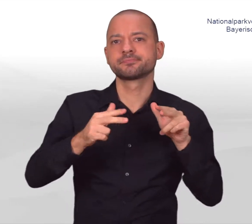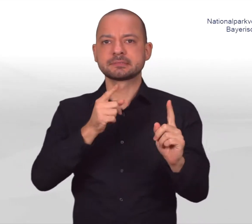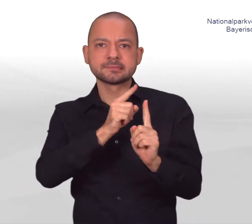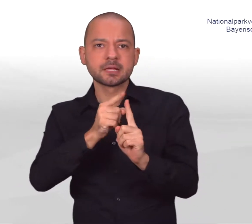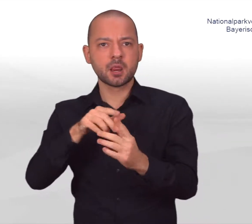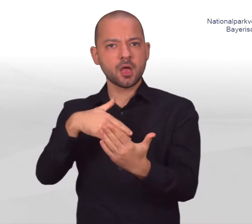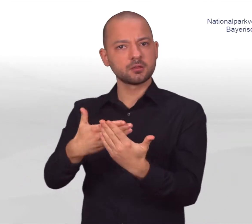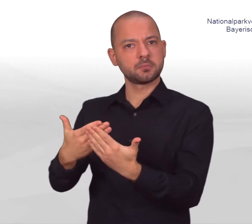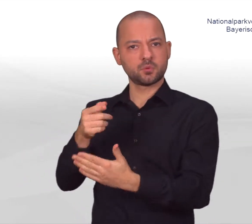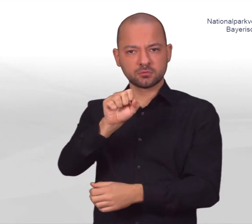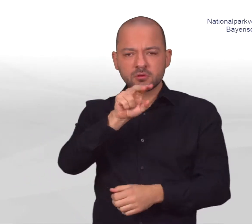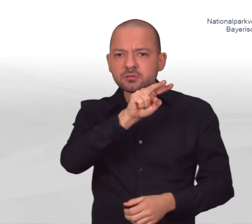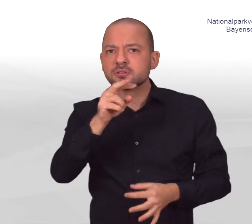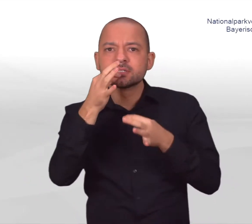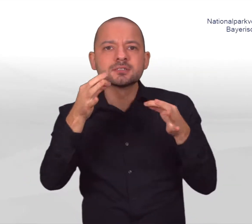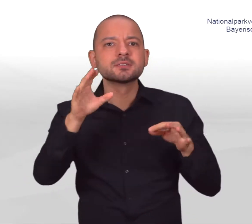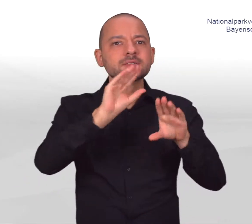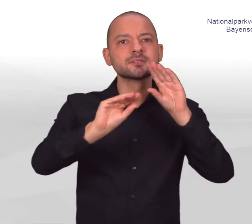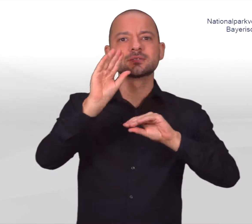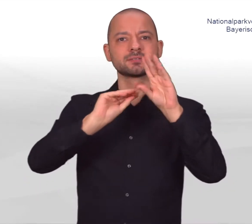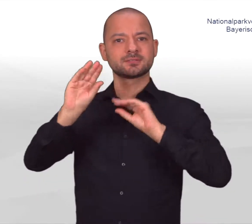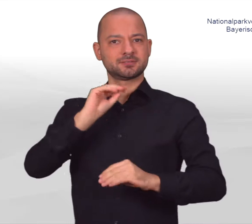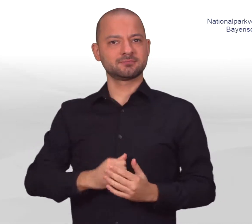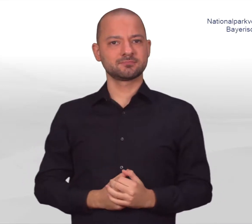Ziele und Angebote ausführlich informieren.